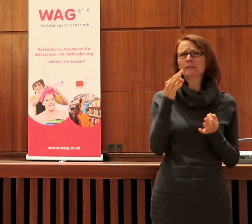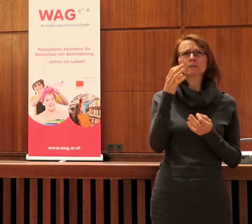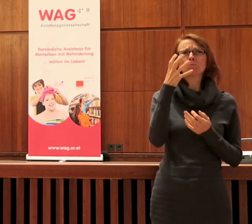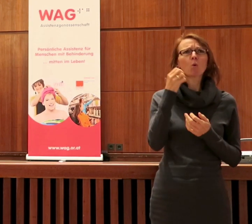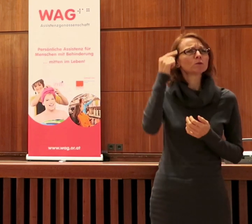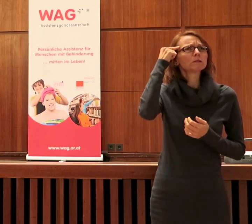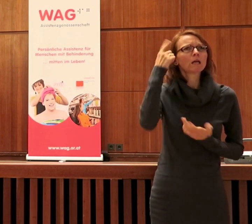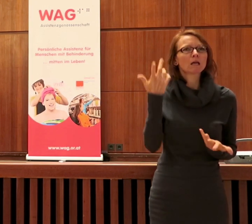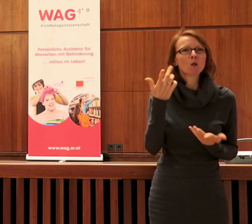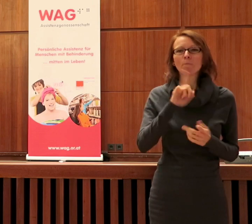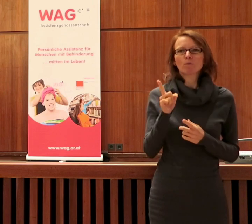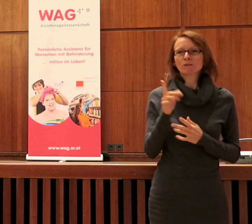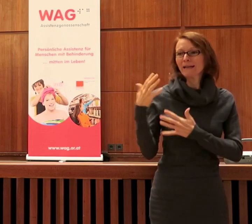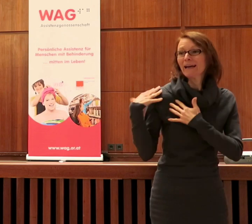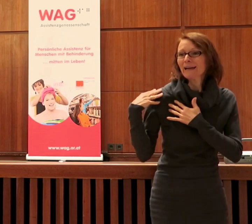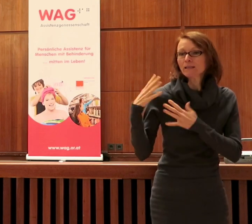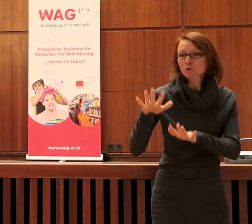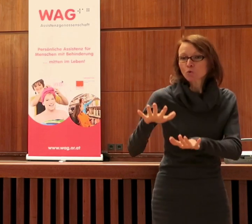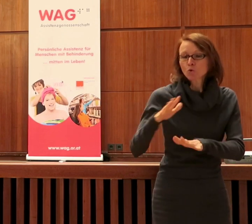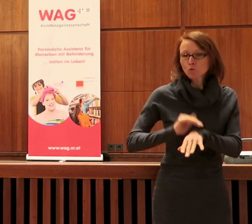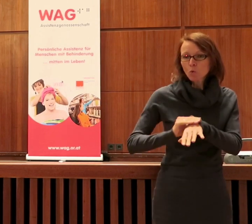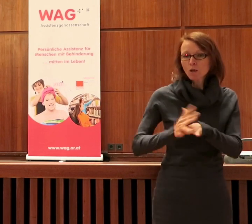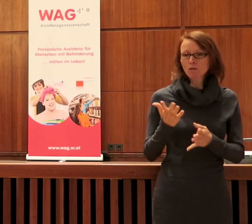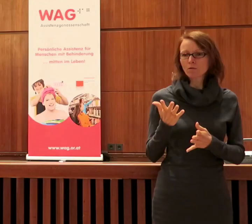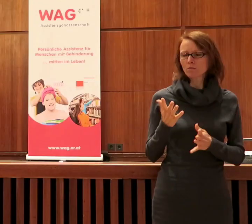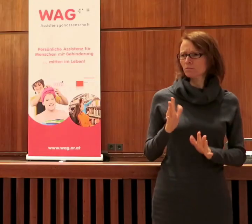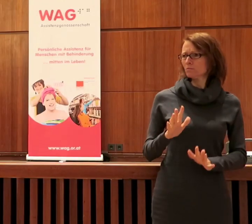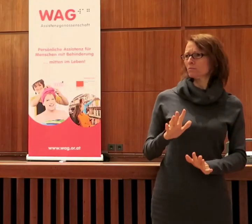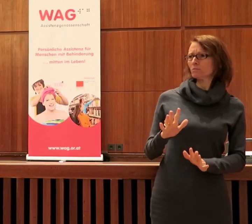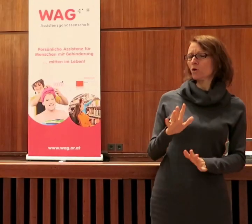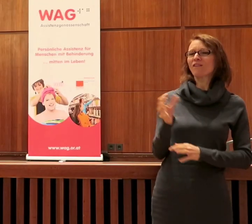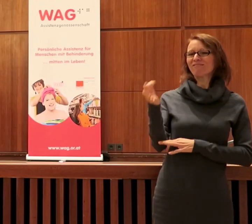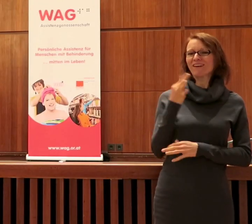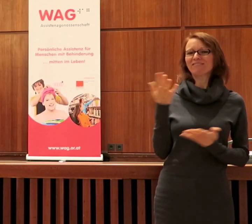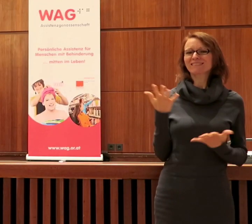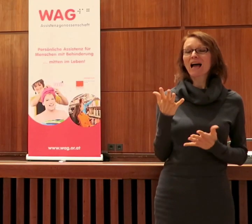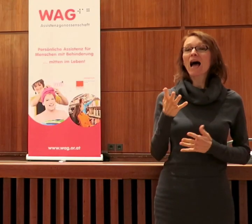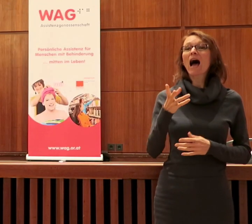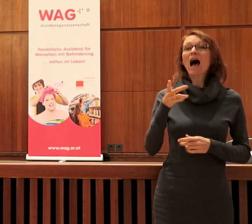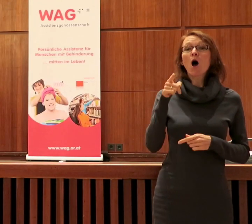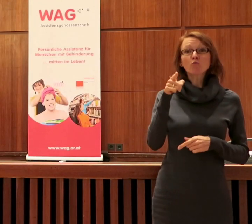Und irgendwer hält dich an: "Du, tschuldige, aber..." Ja, und dann hört man eben die Frage: "Haben Sie das schon lange?"